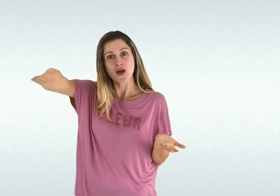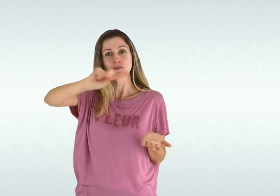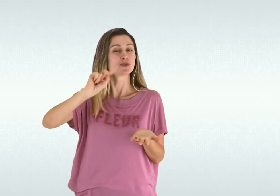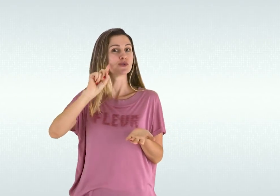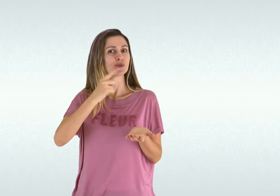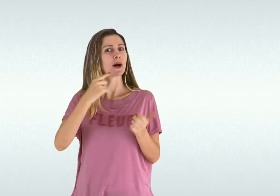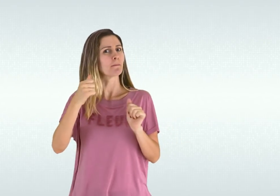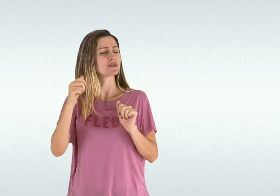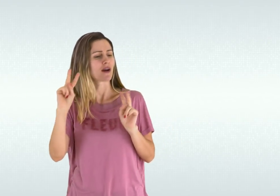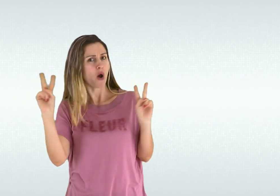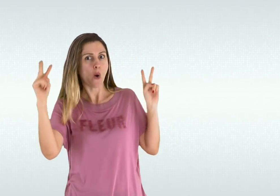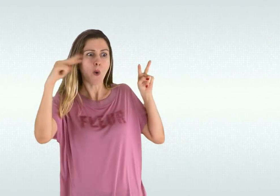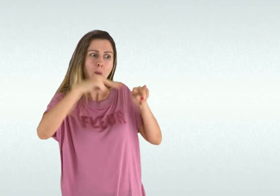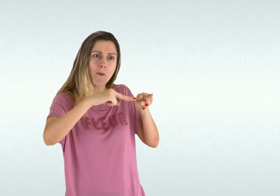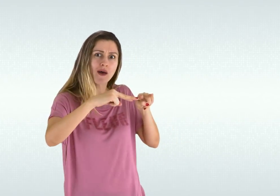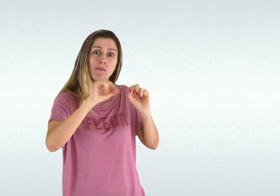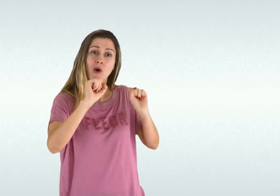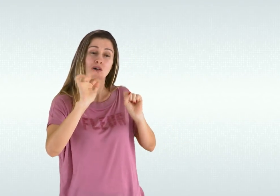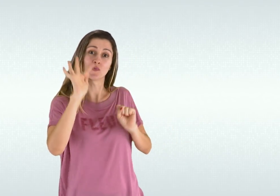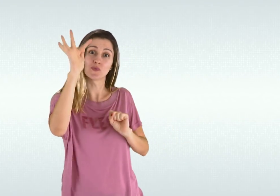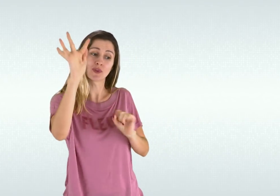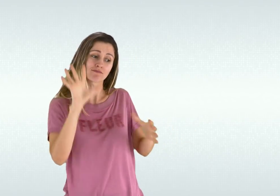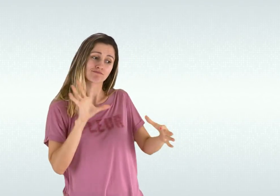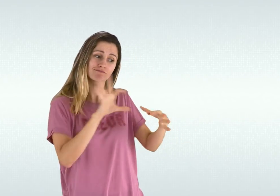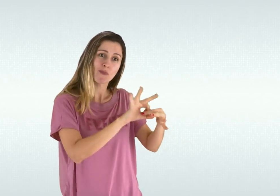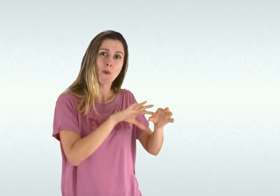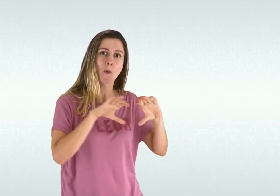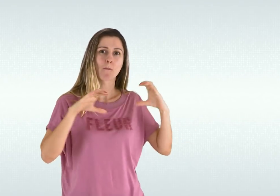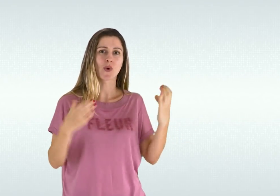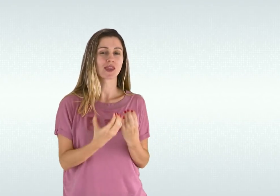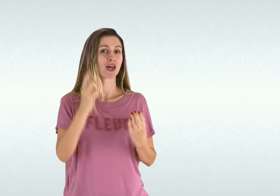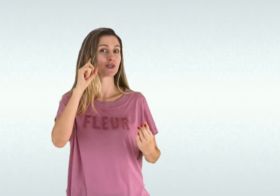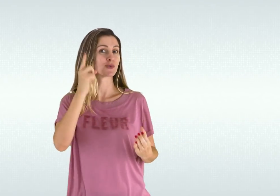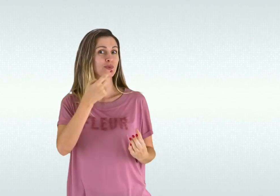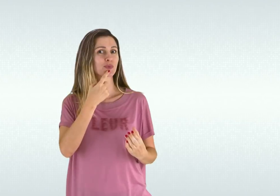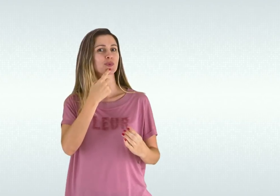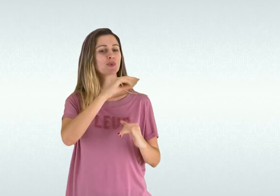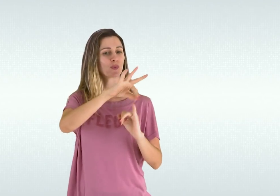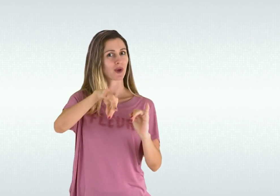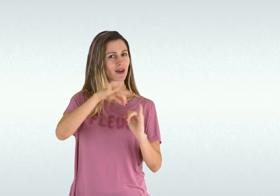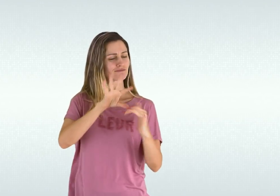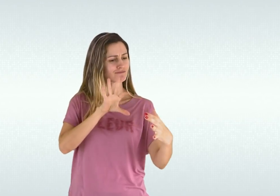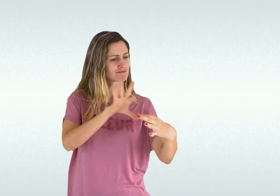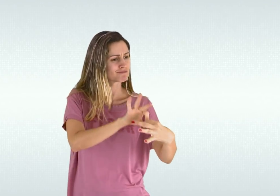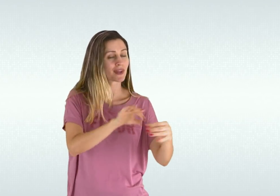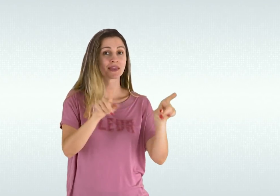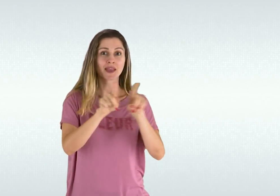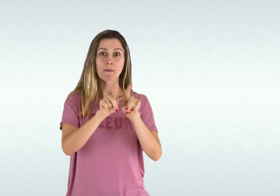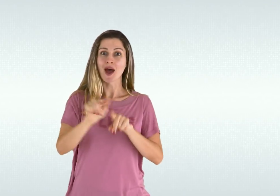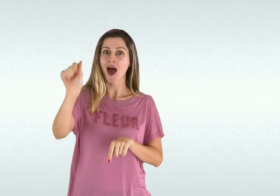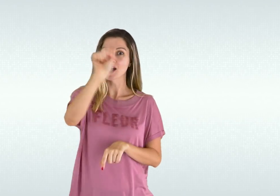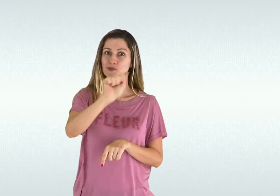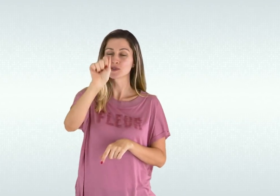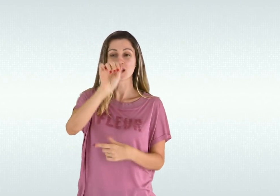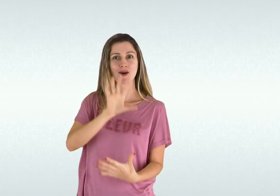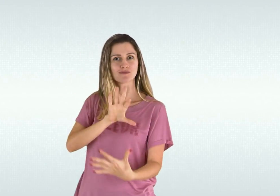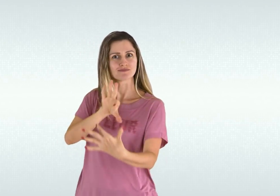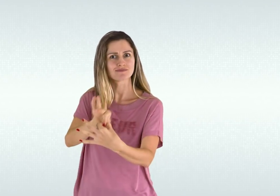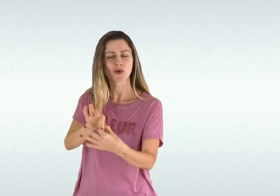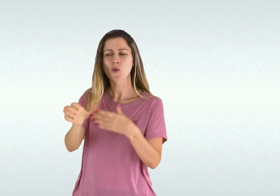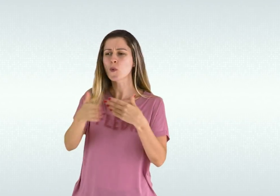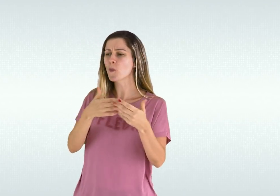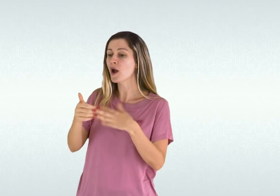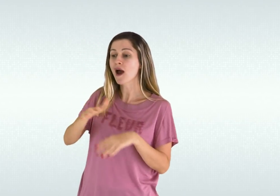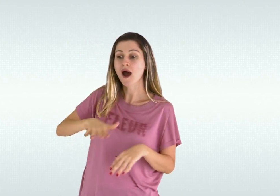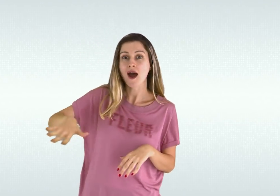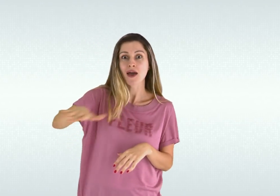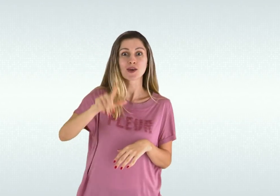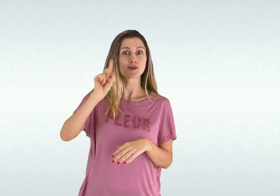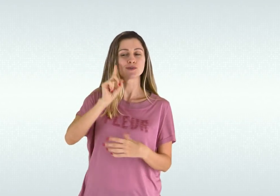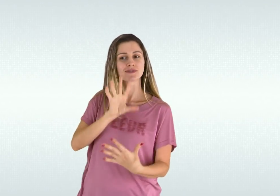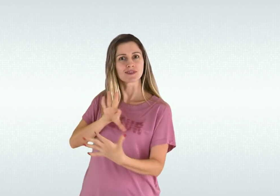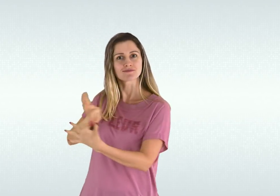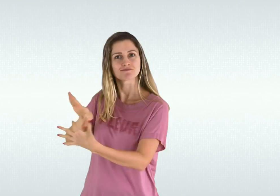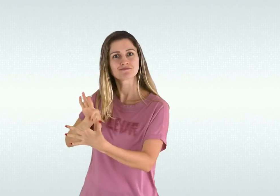ao se aproximar da comunidade surda e das associações, demonstra a disposição para o diálogo.